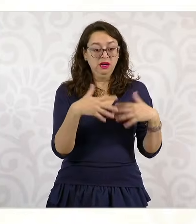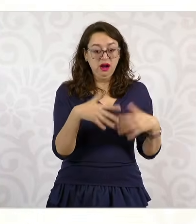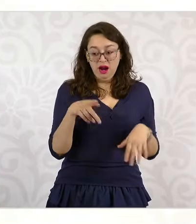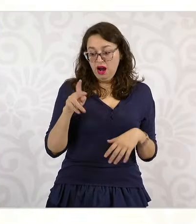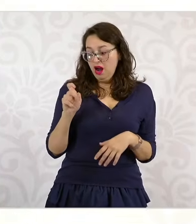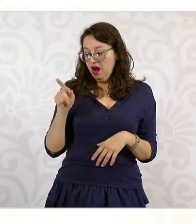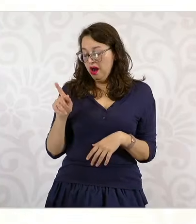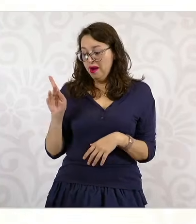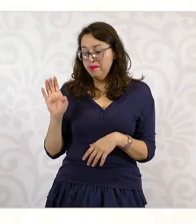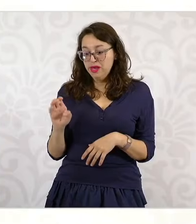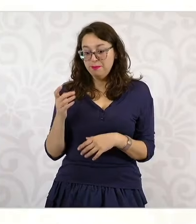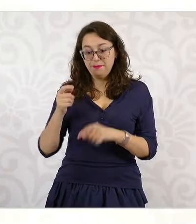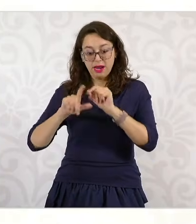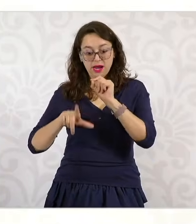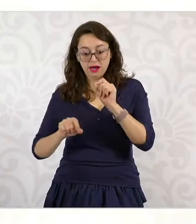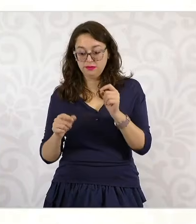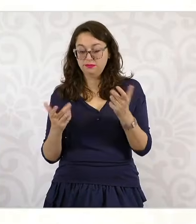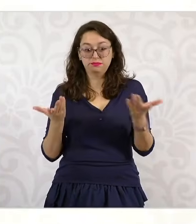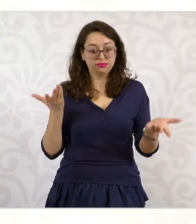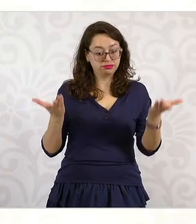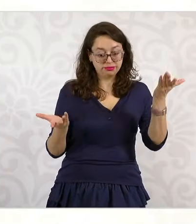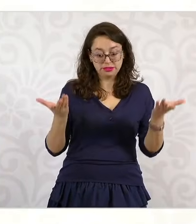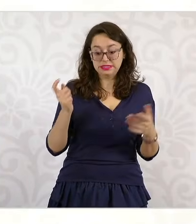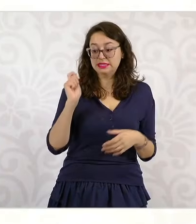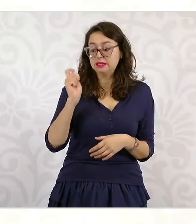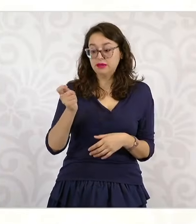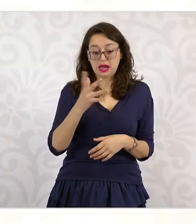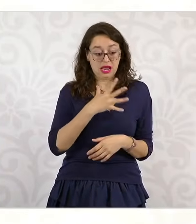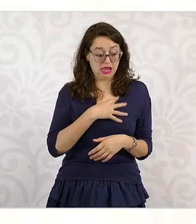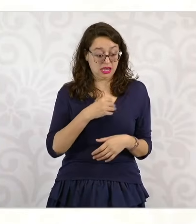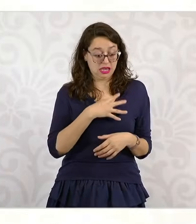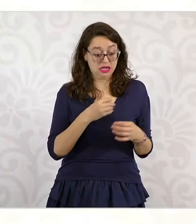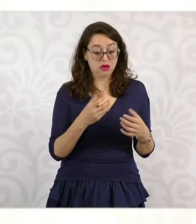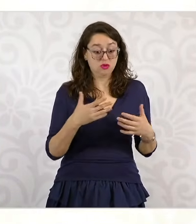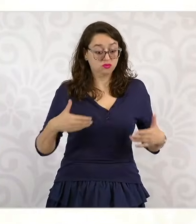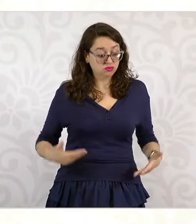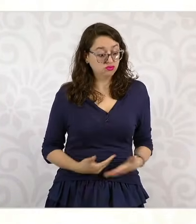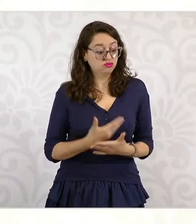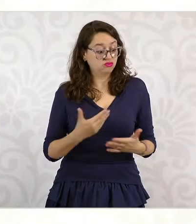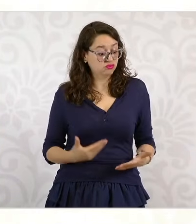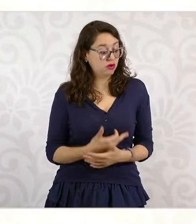el doble de grande. Entonces, no es nada más que tenemos más hijos, que que tenemos más familias,